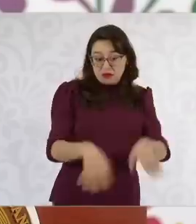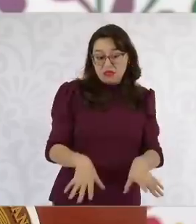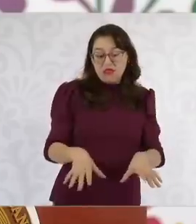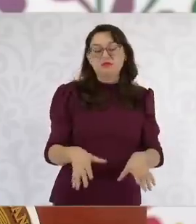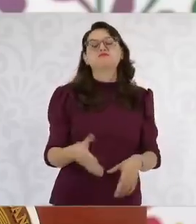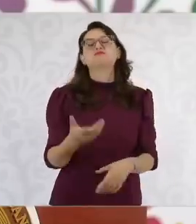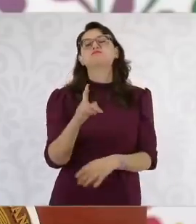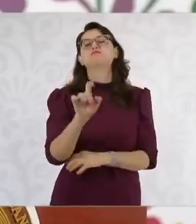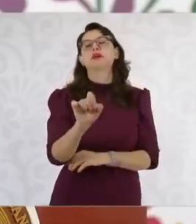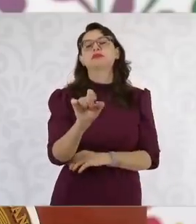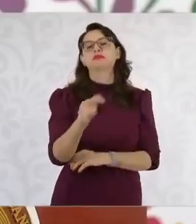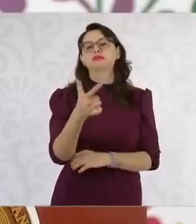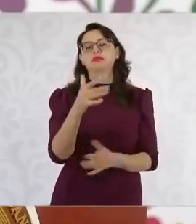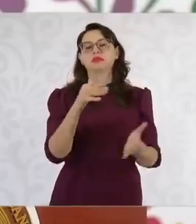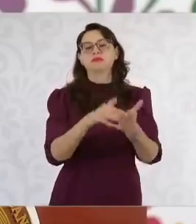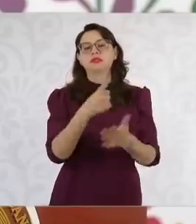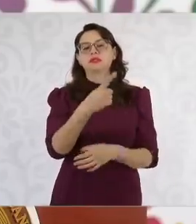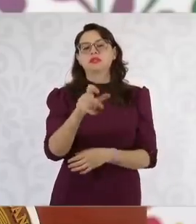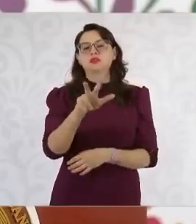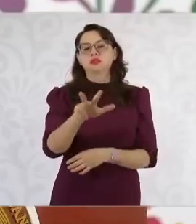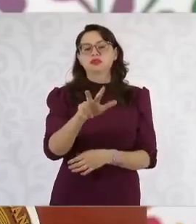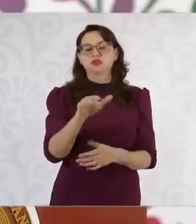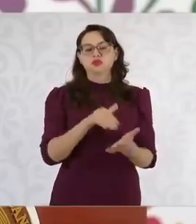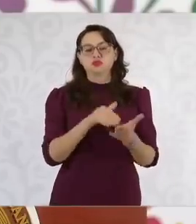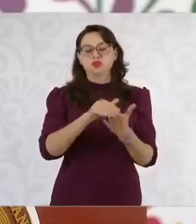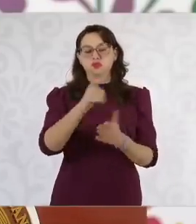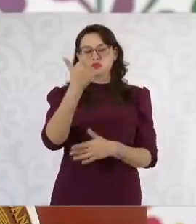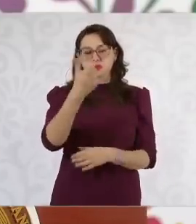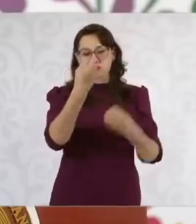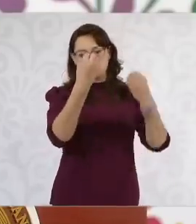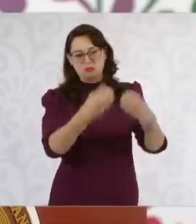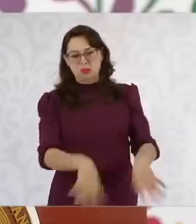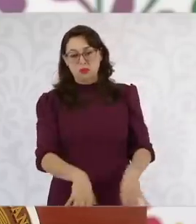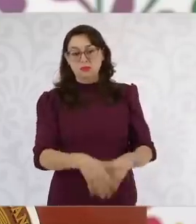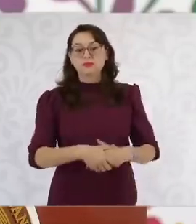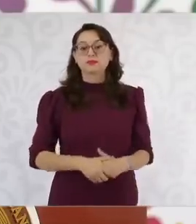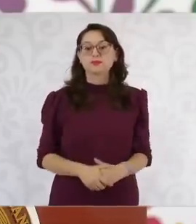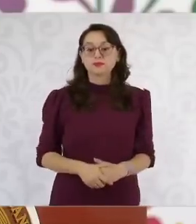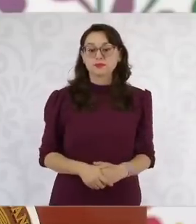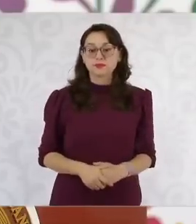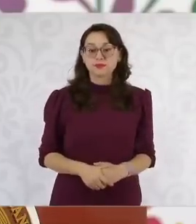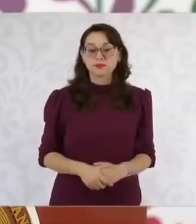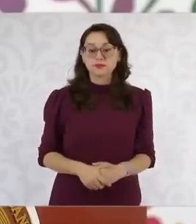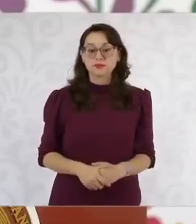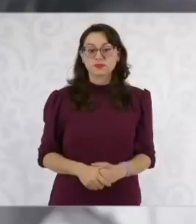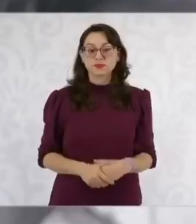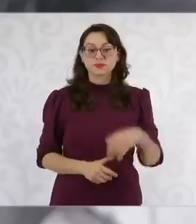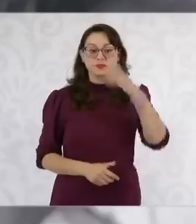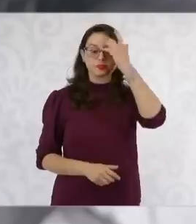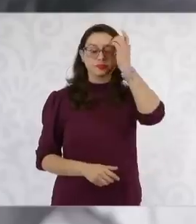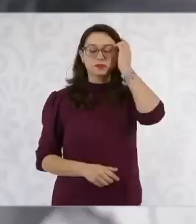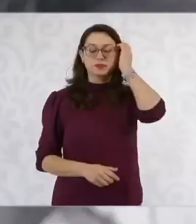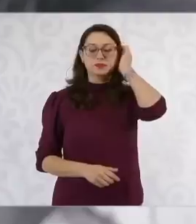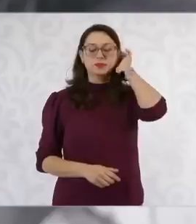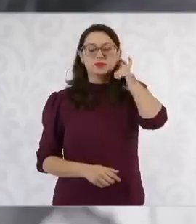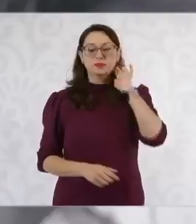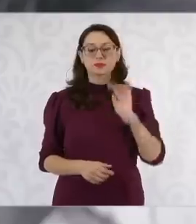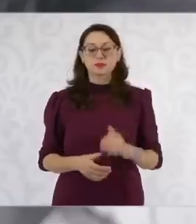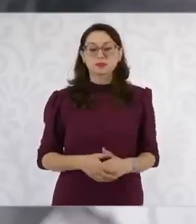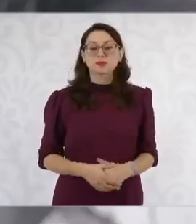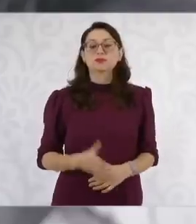a 27118 millones de pesos en representación del gabinete de seguridad a continuación mencionaré